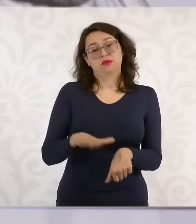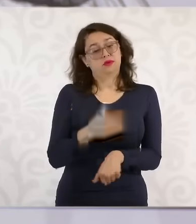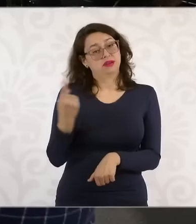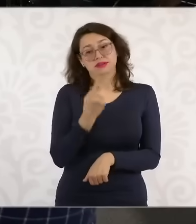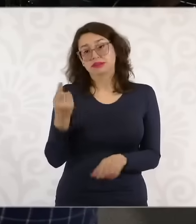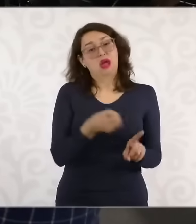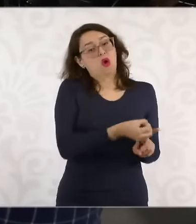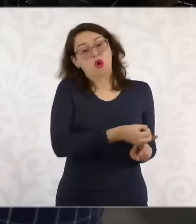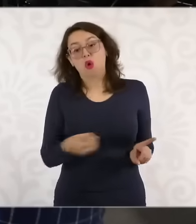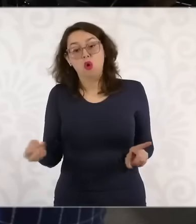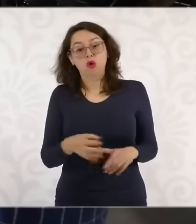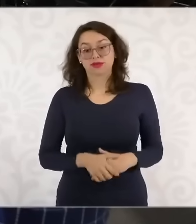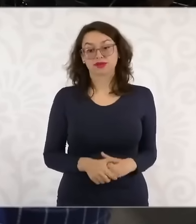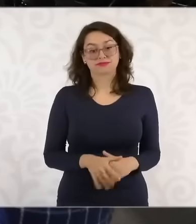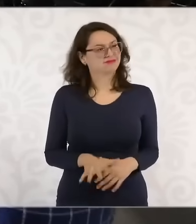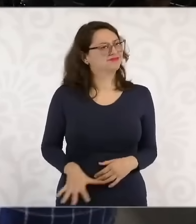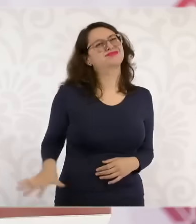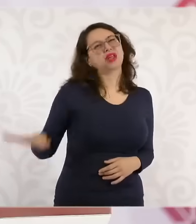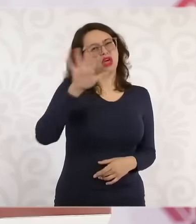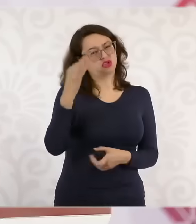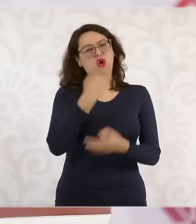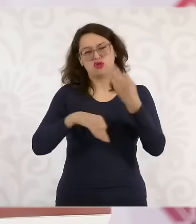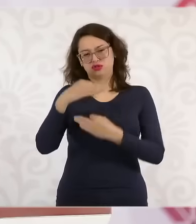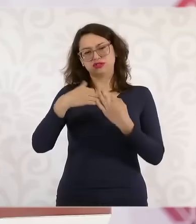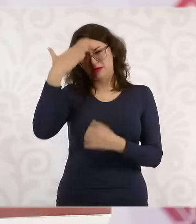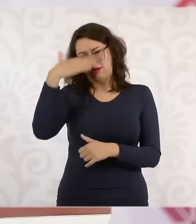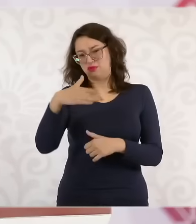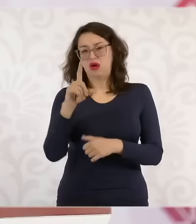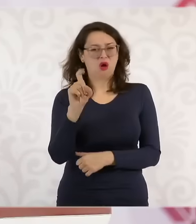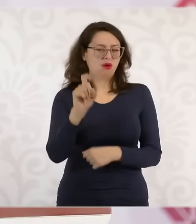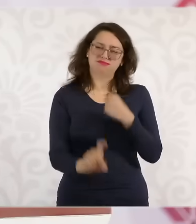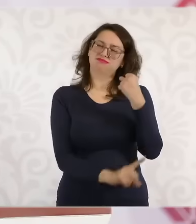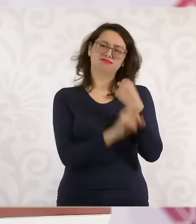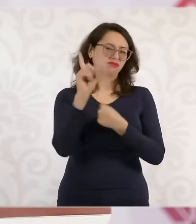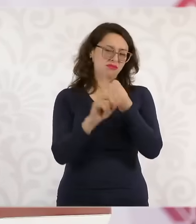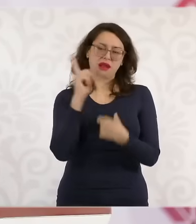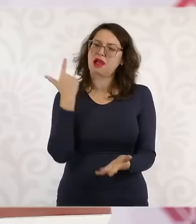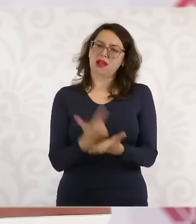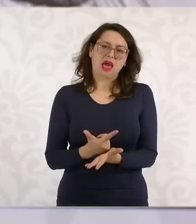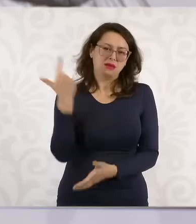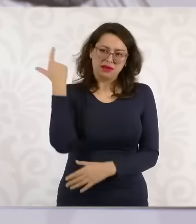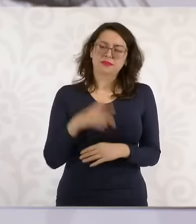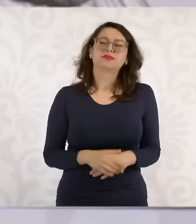es conocida la problemática que hay. Entonces, lo vamos a hacer y lo vamos a hacer bien. Lo estamos